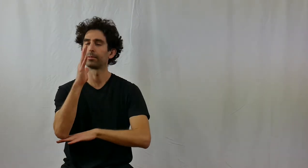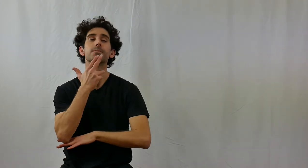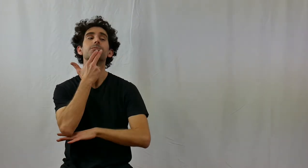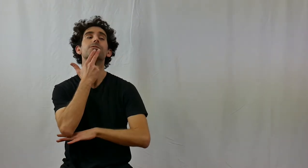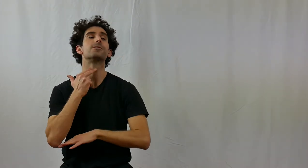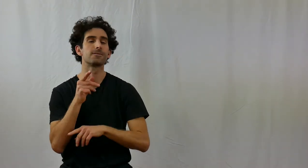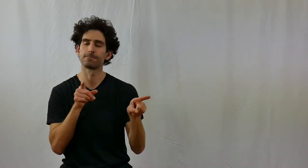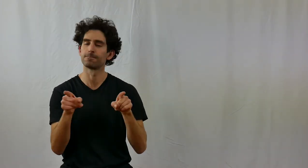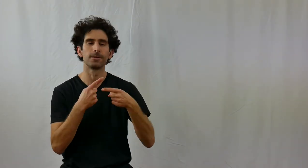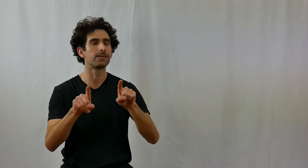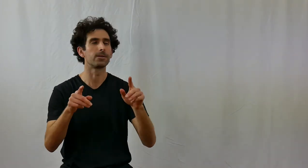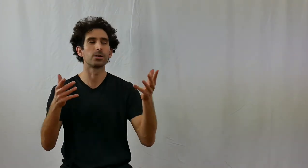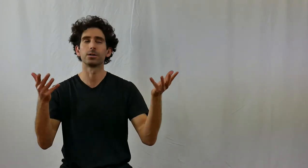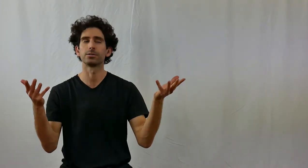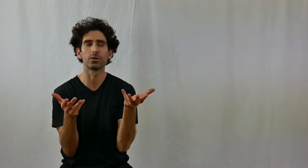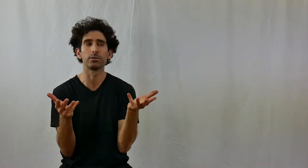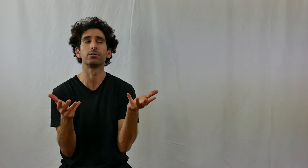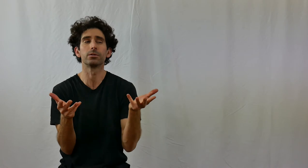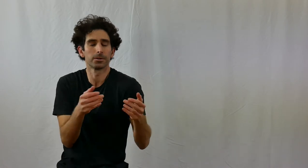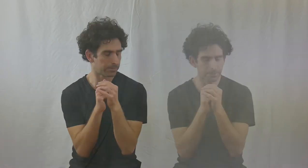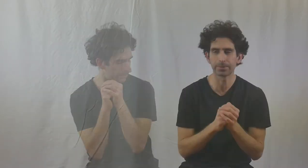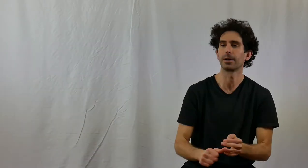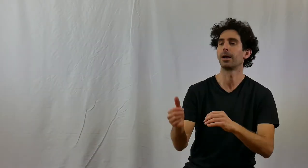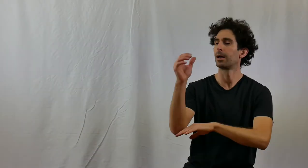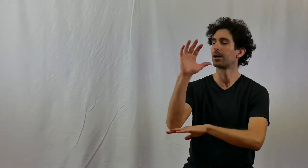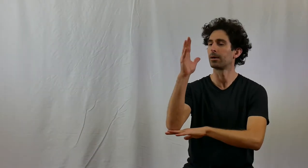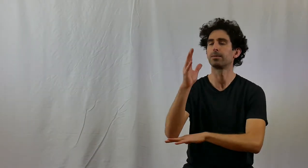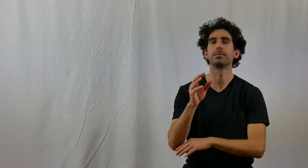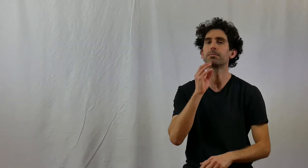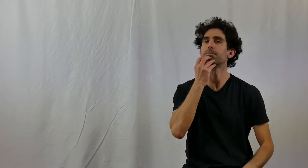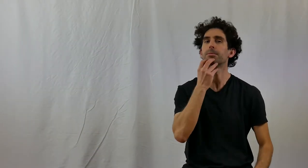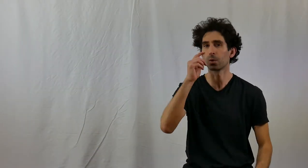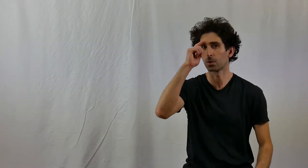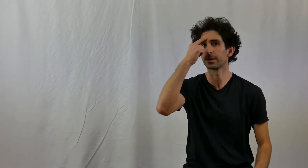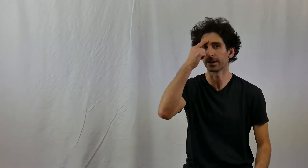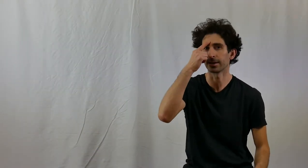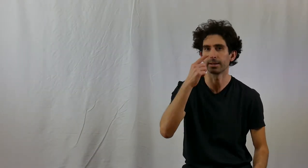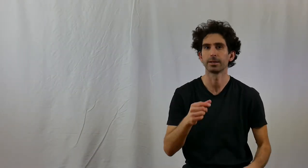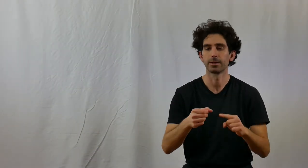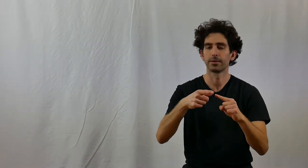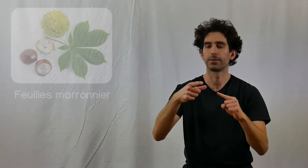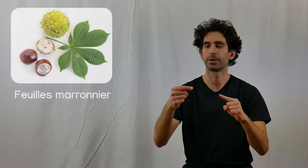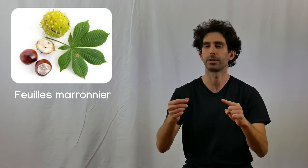le marronnier d'inde et le châtaignier ? Les feuilles du marronnier d'inde